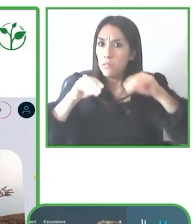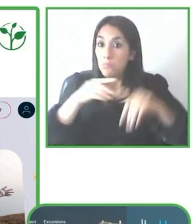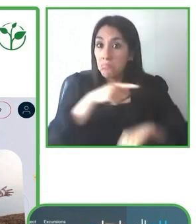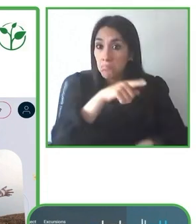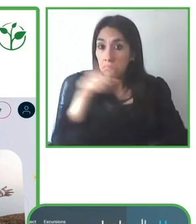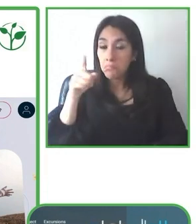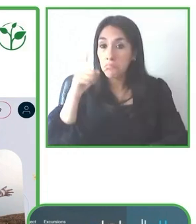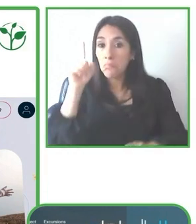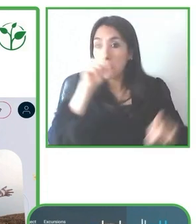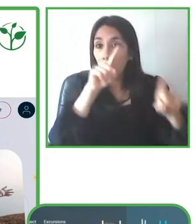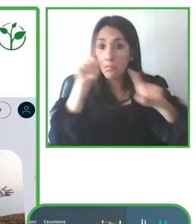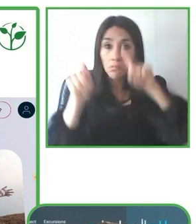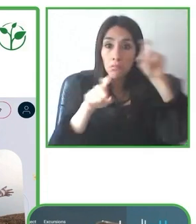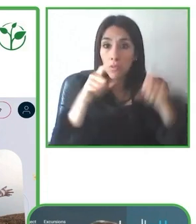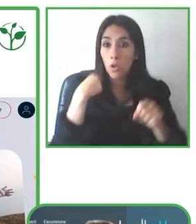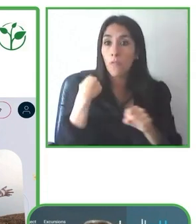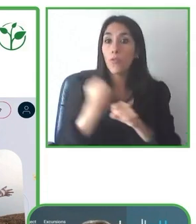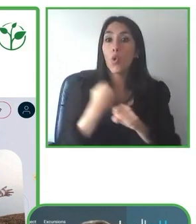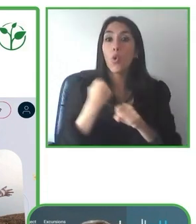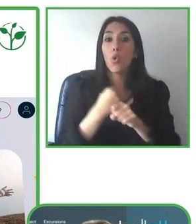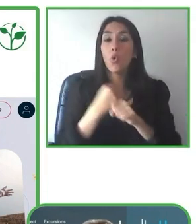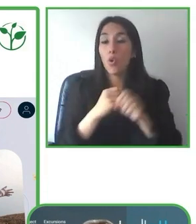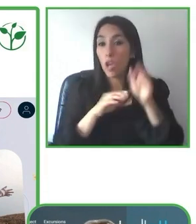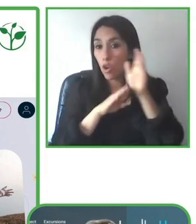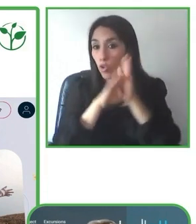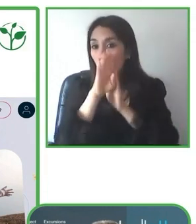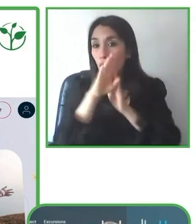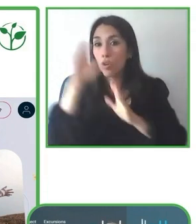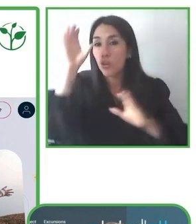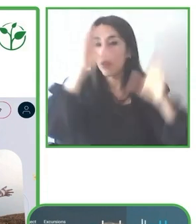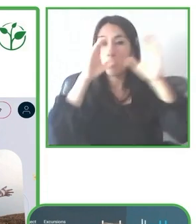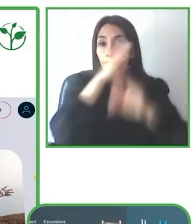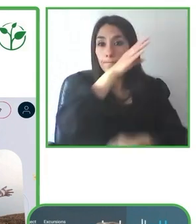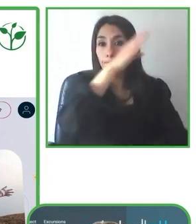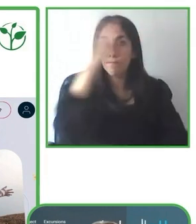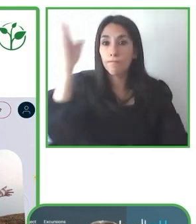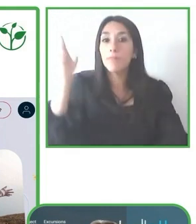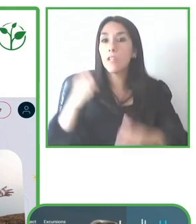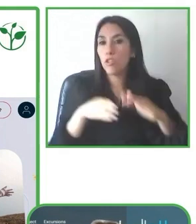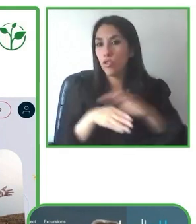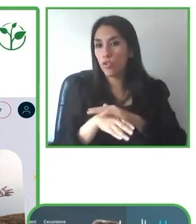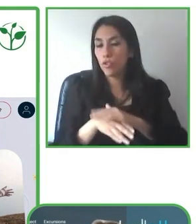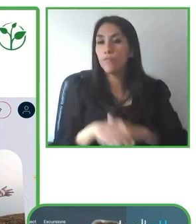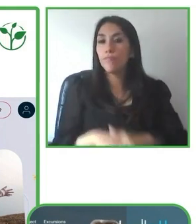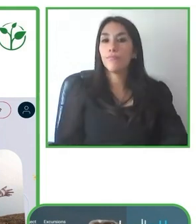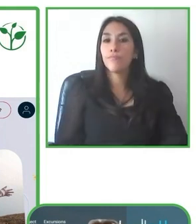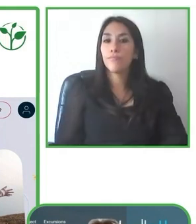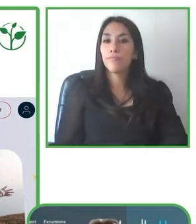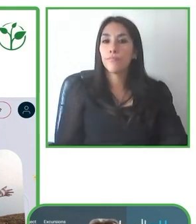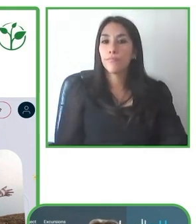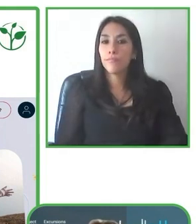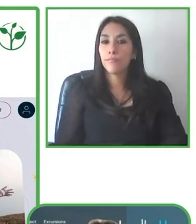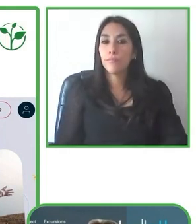poco sobre la marcha. Esto puede escucharse de pronto que se improvisa mucho.